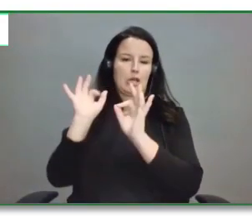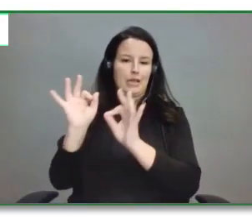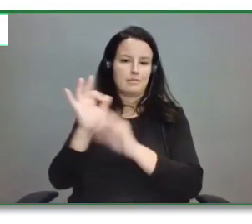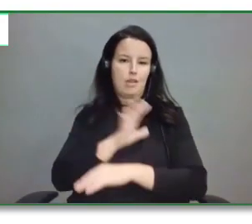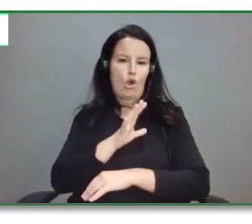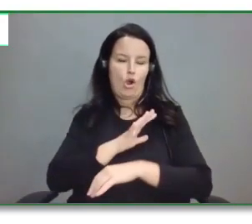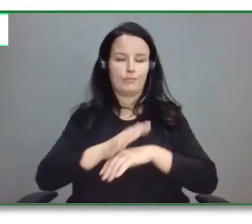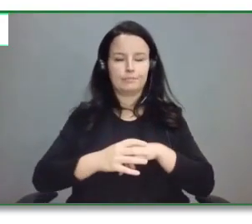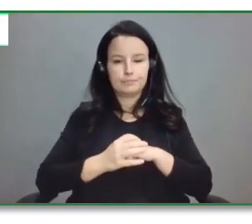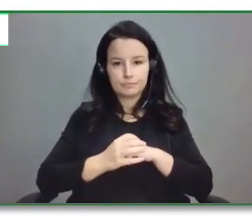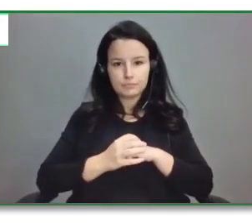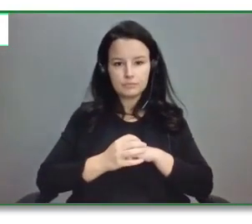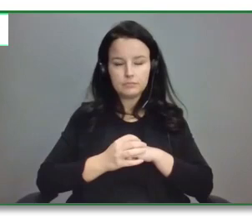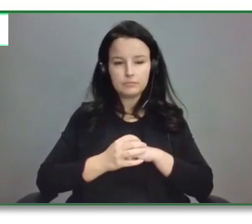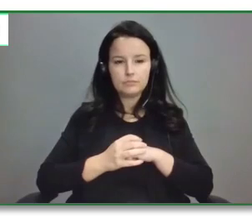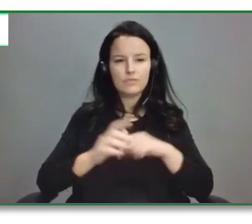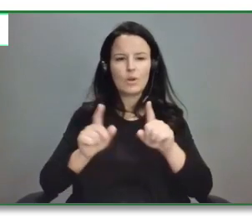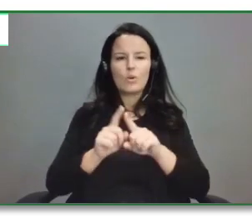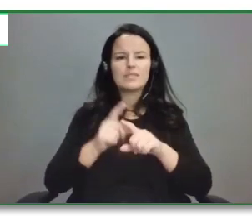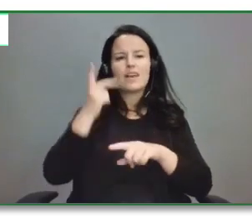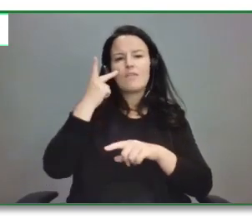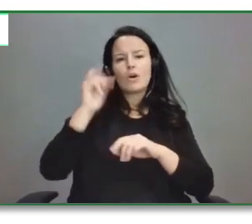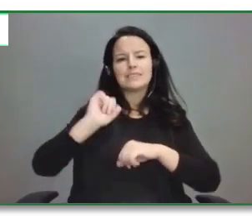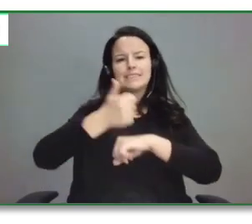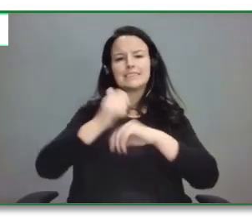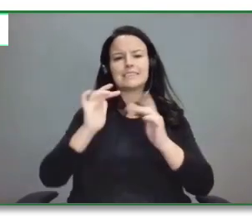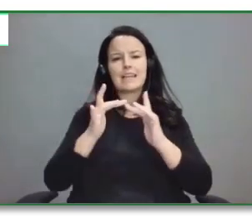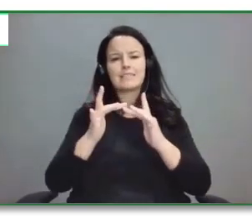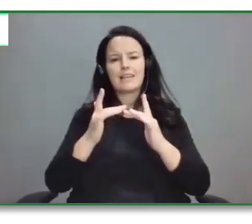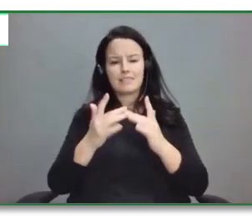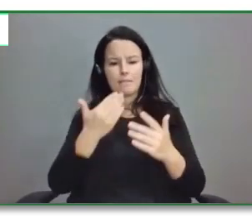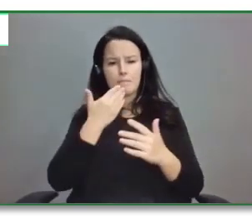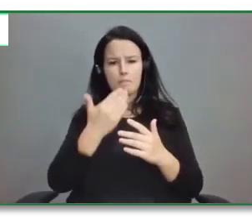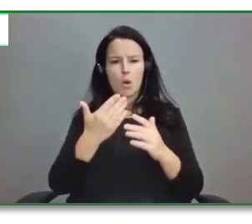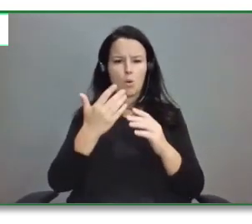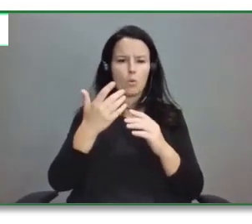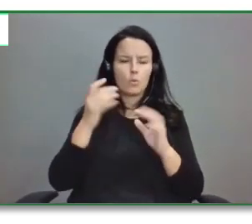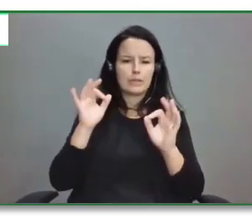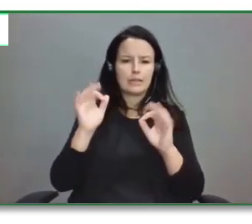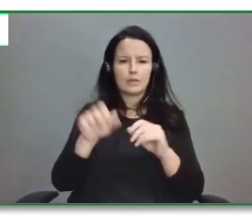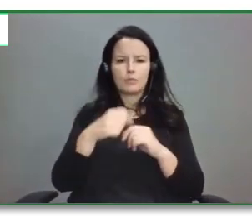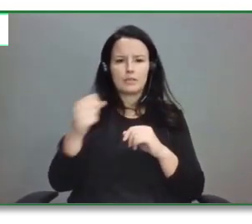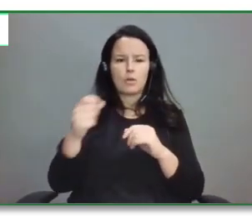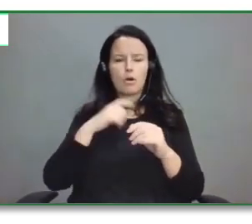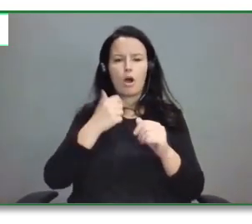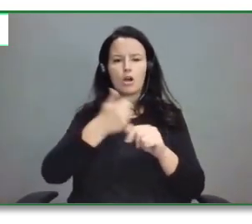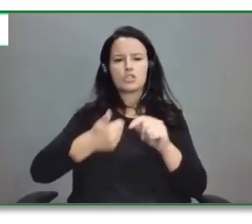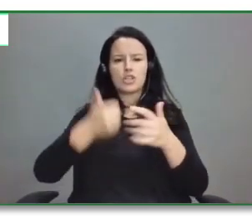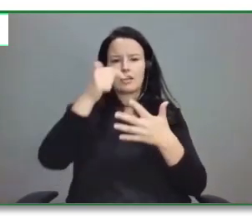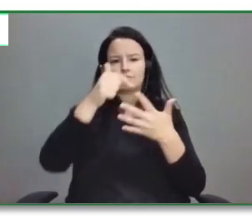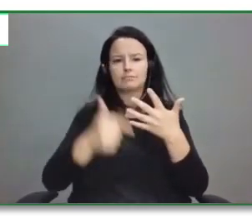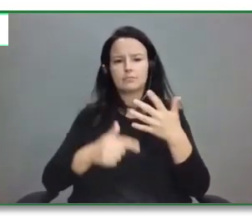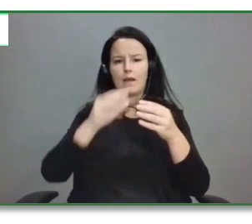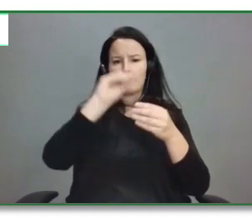la valeur de l'efficacité du site web a été calculé comme va laver la valeur